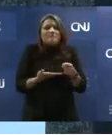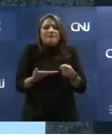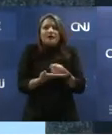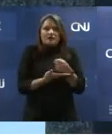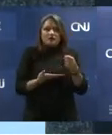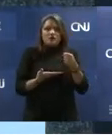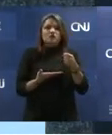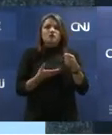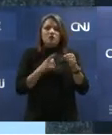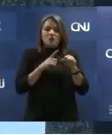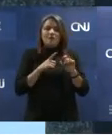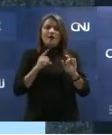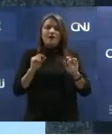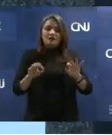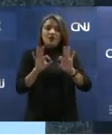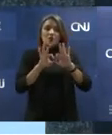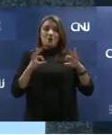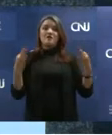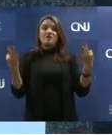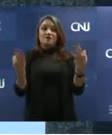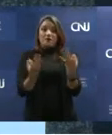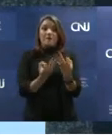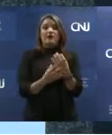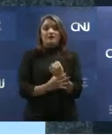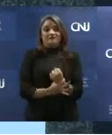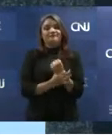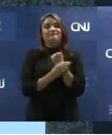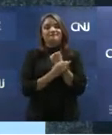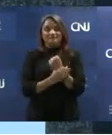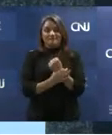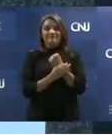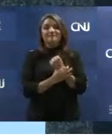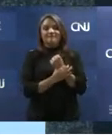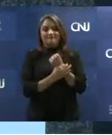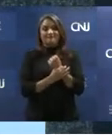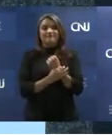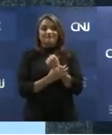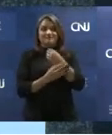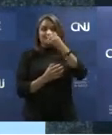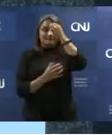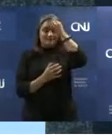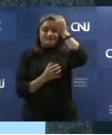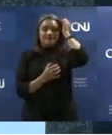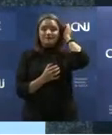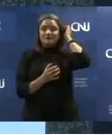uma família que possa ser levado ao cabo durante longos anos,